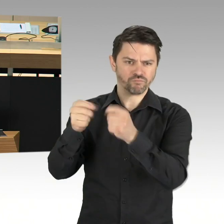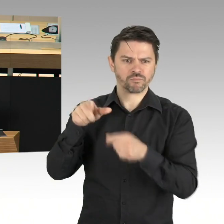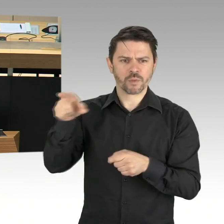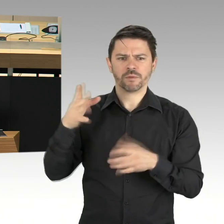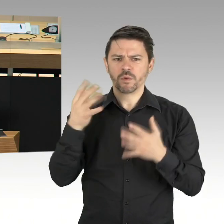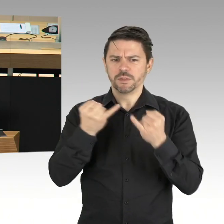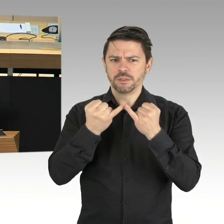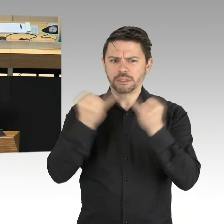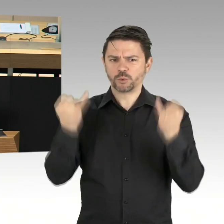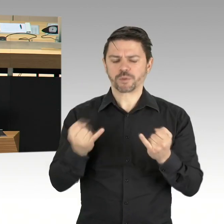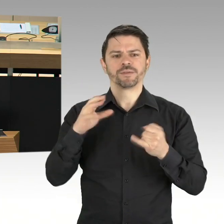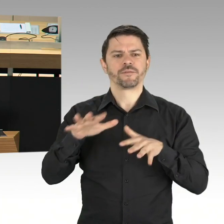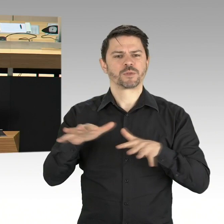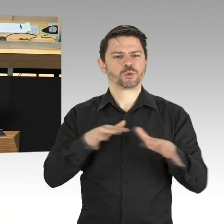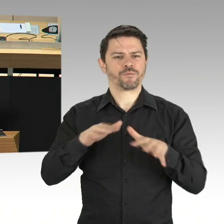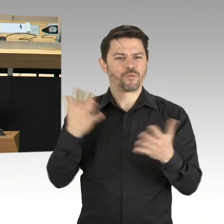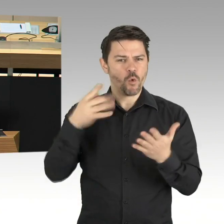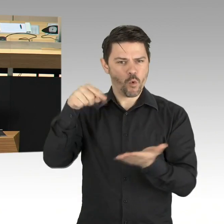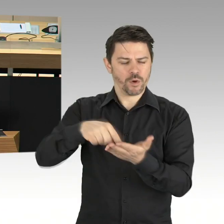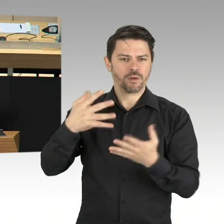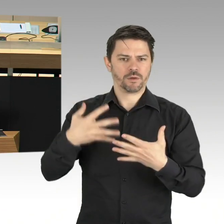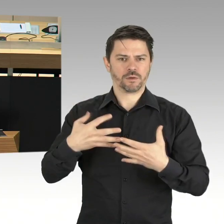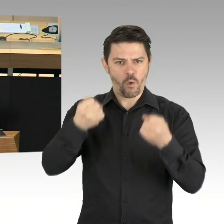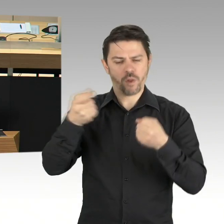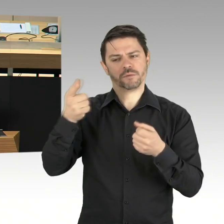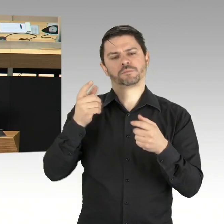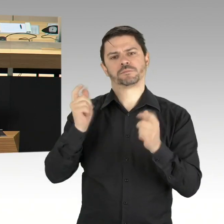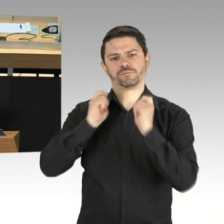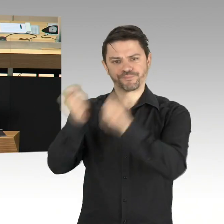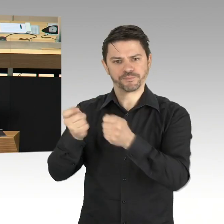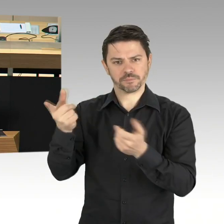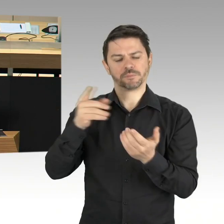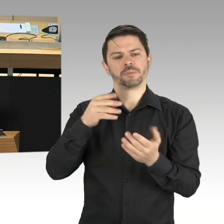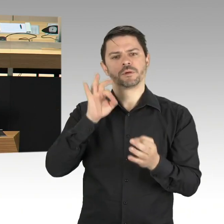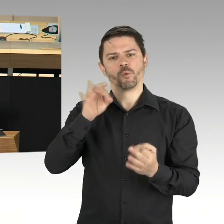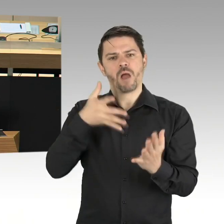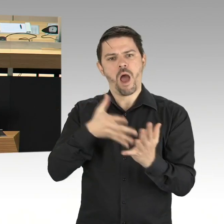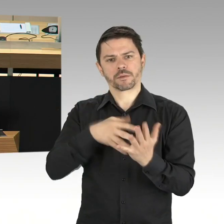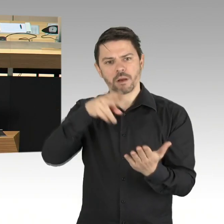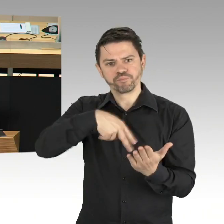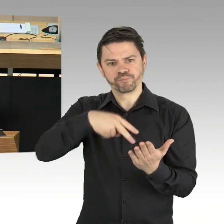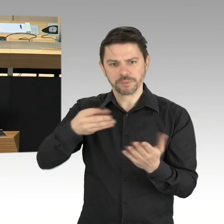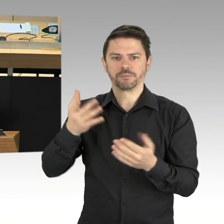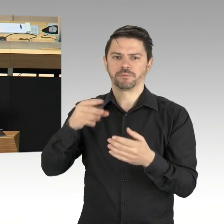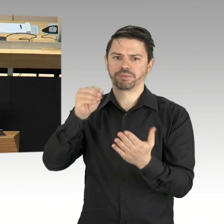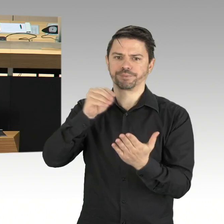Die Mietpreisbremse sollte zum Erliegen der Neubautätigkeit führen, zum Einbruch der Investitionen und alles Mögliche.